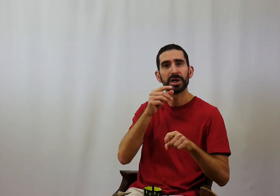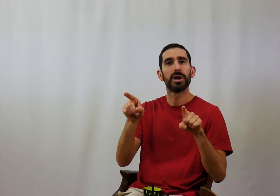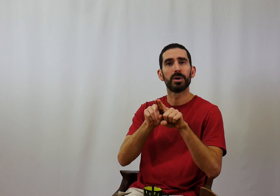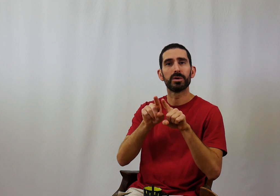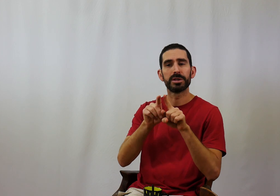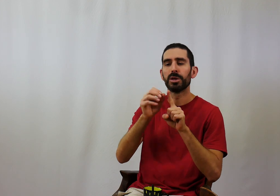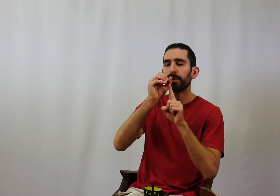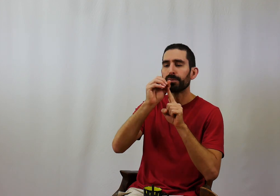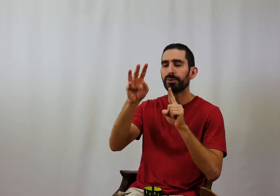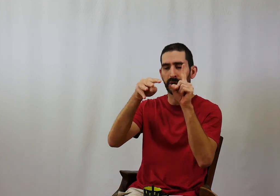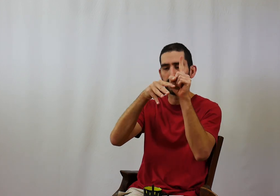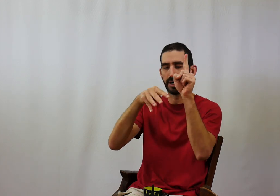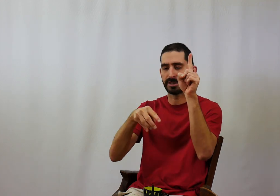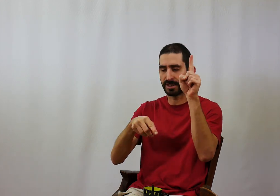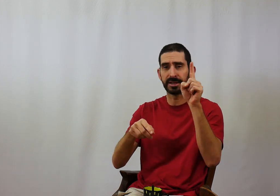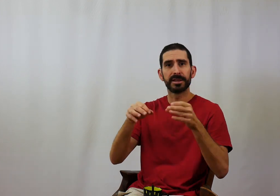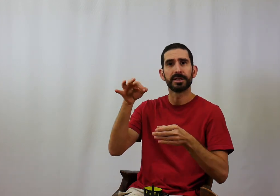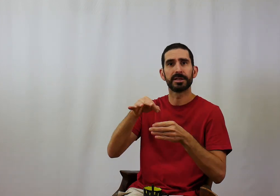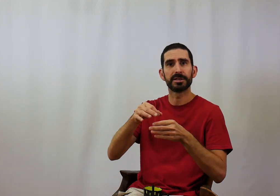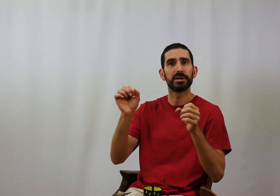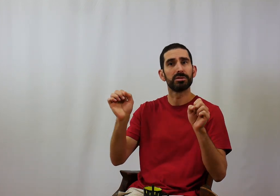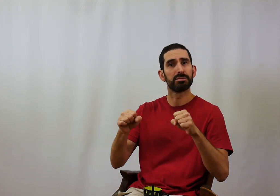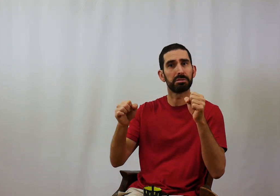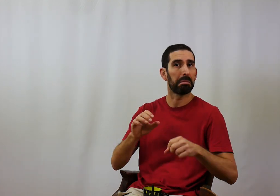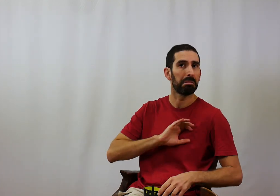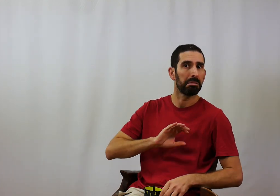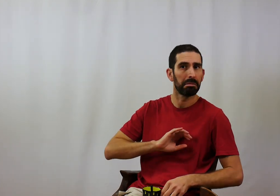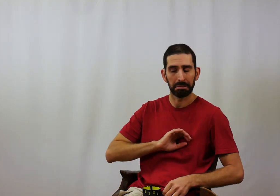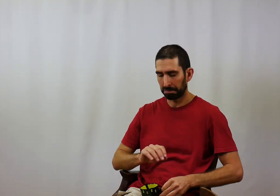Aussi, les racines du pissenlit peuvent servir de tisane. Essayons.